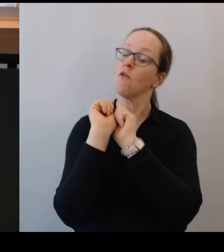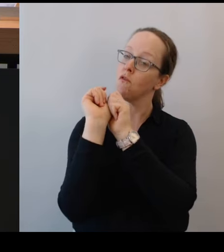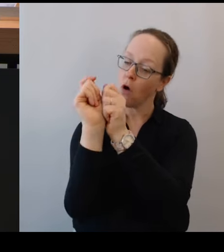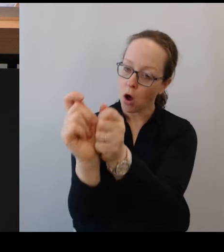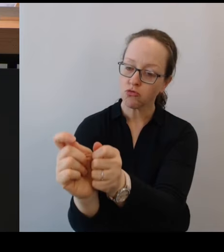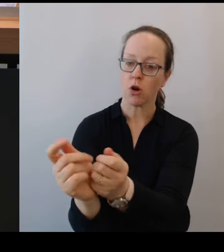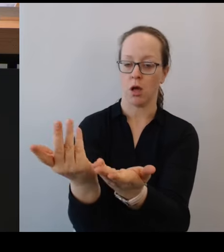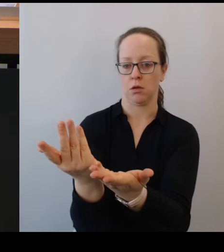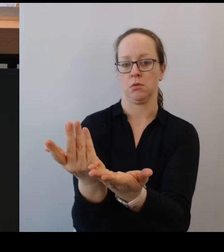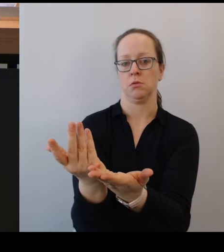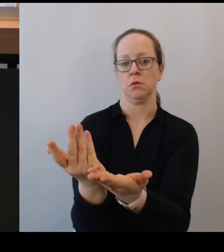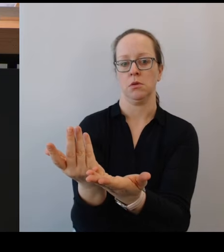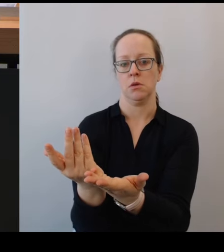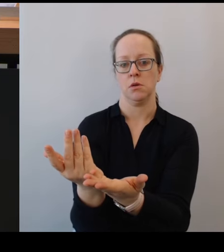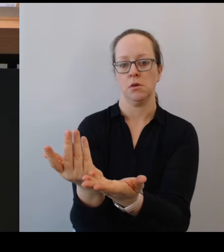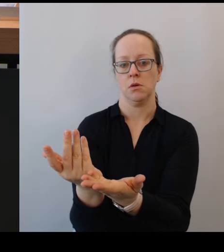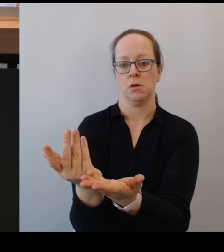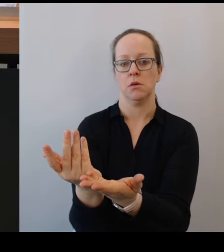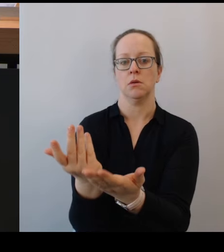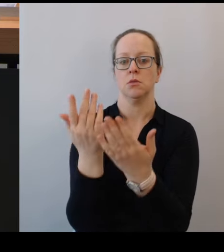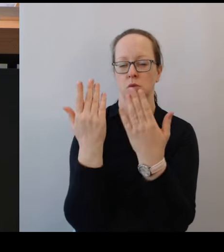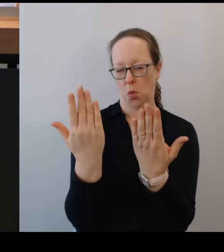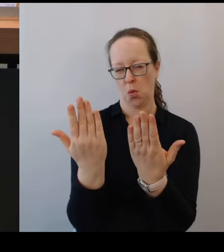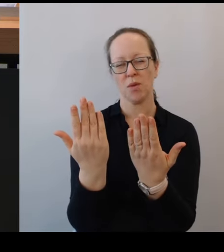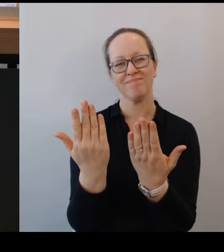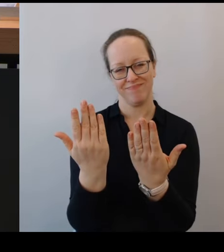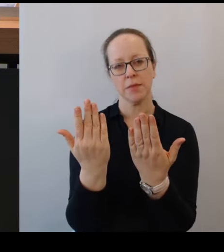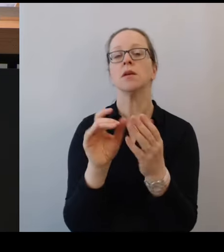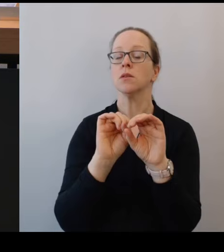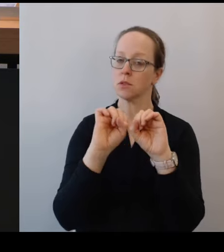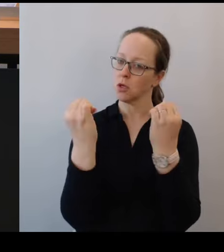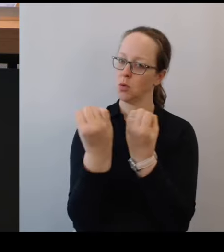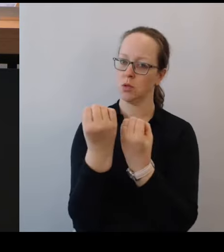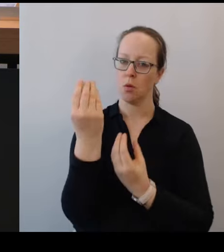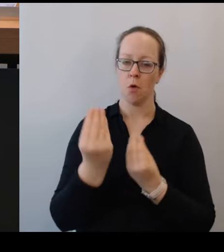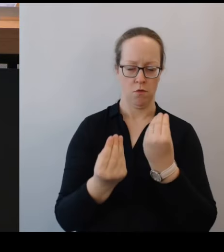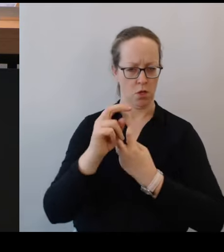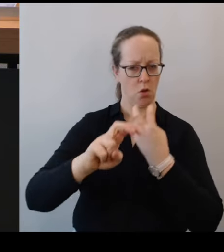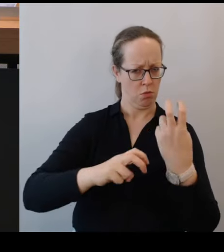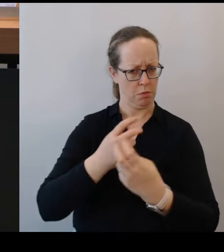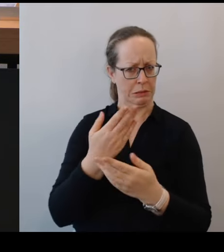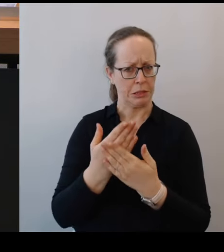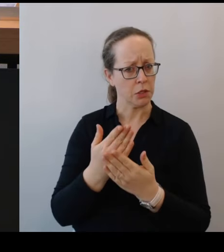dieser besonderen Situation professionell umzugehen. Auch das gehört zu einer professionellen